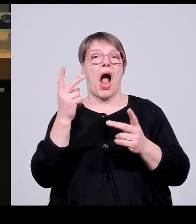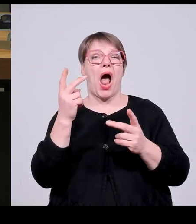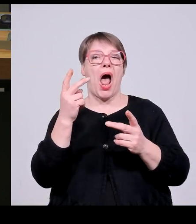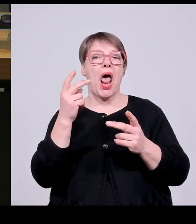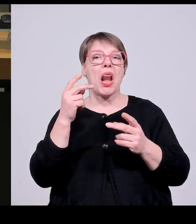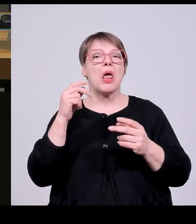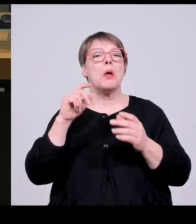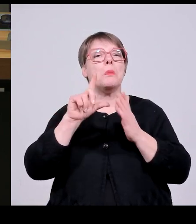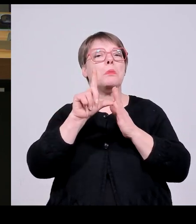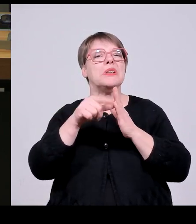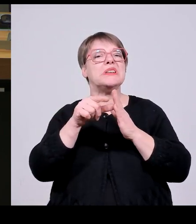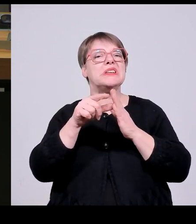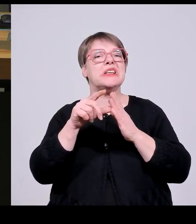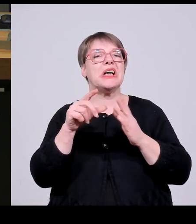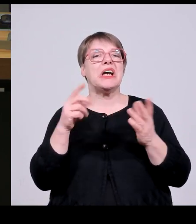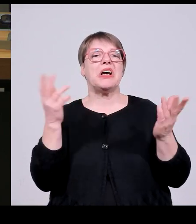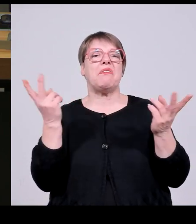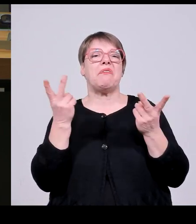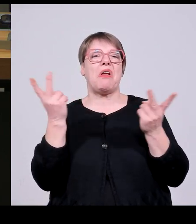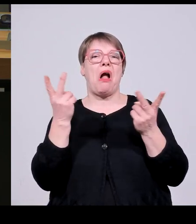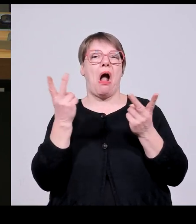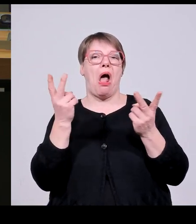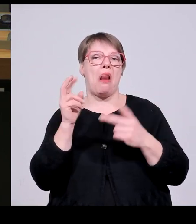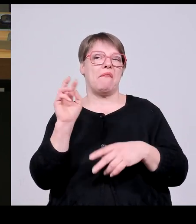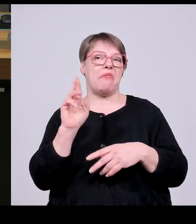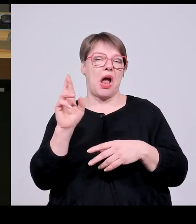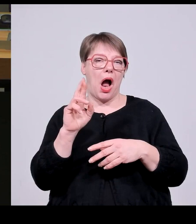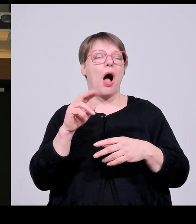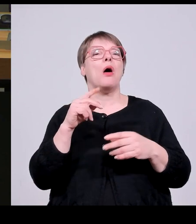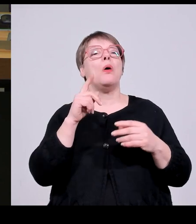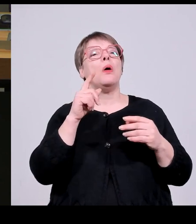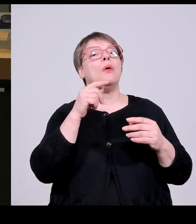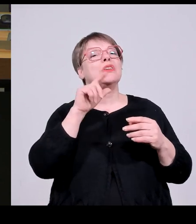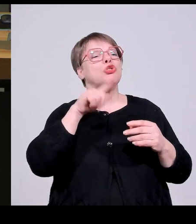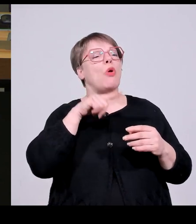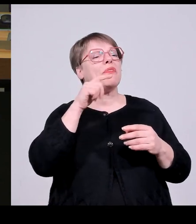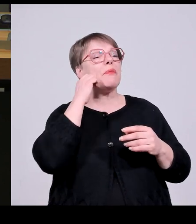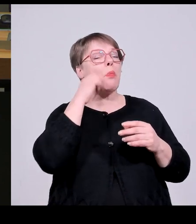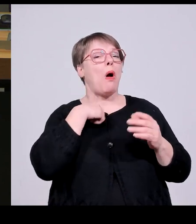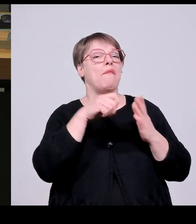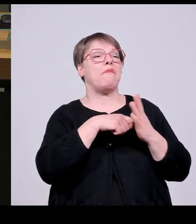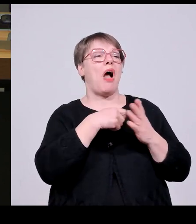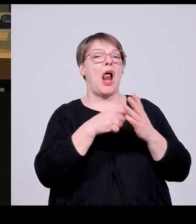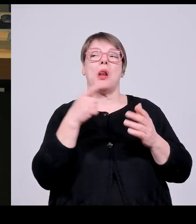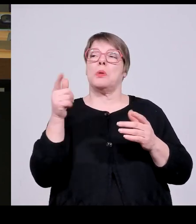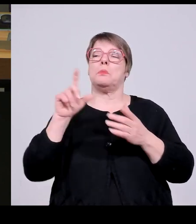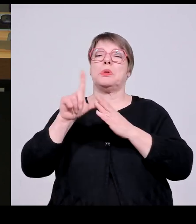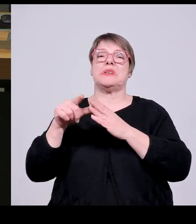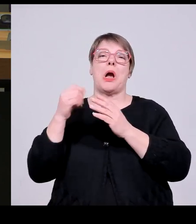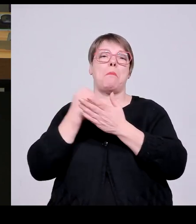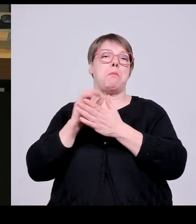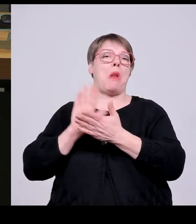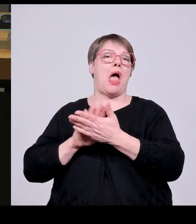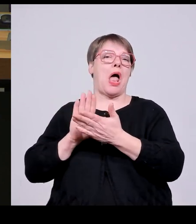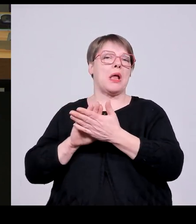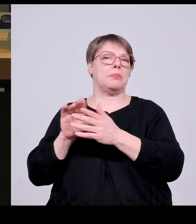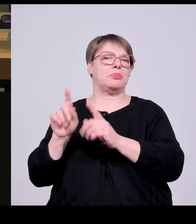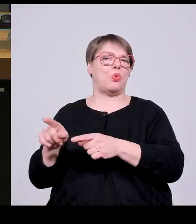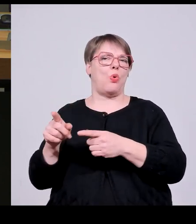Ich glaube, es ist unsere Verantwortung, im Rahmen unserer gesetzgeberischen Möglichkeiten, dieses Vertrauen wieder herzustellen, das Vertrauen in die Demokratie